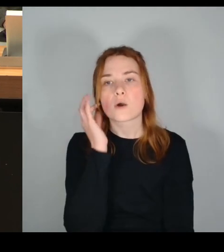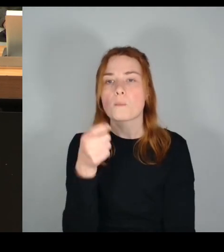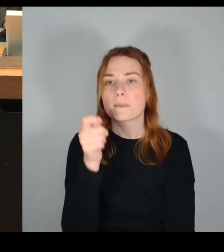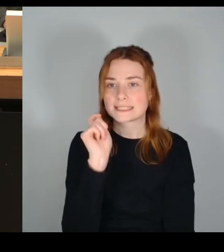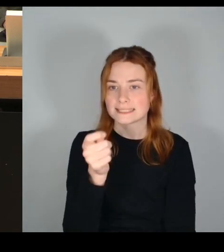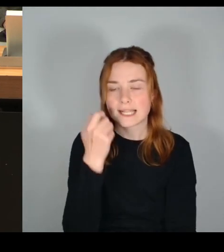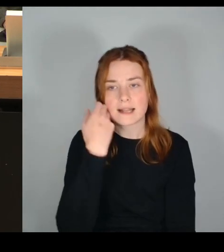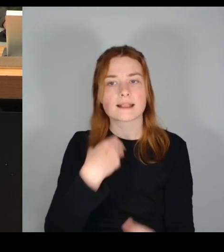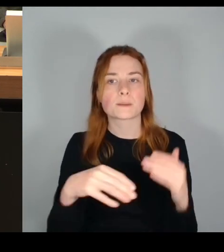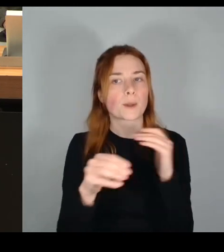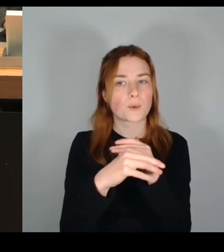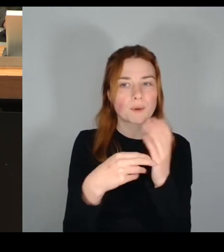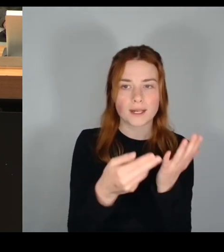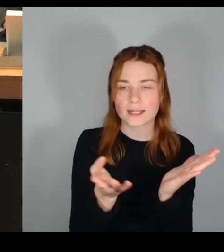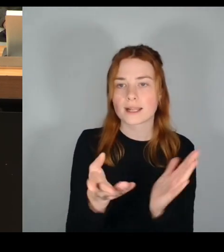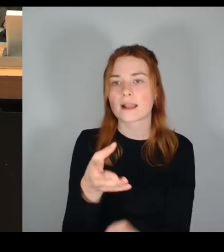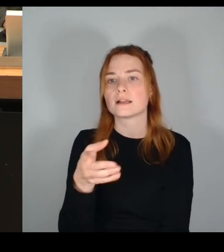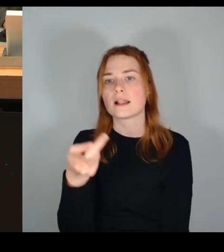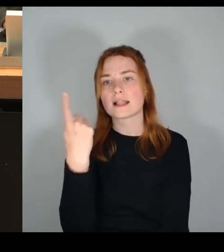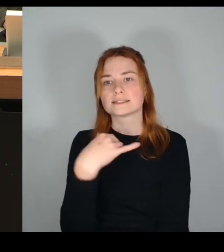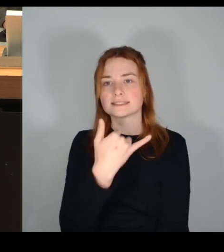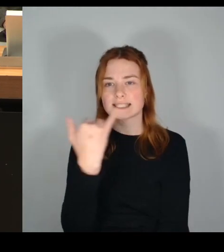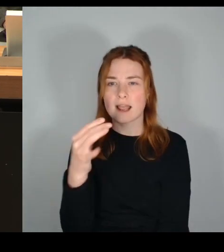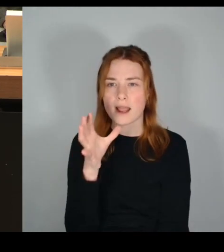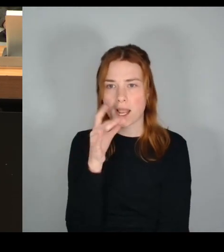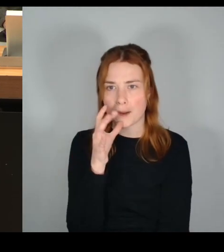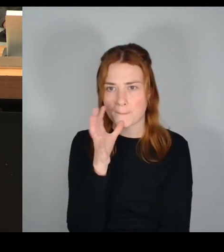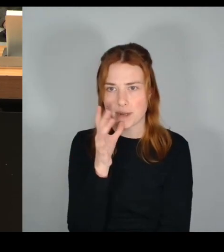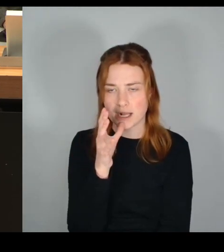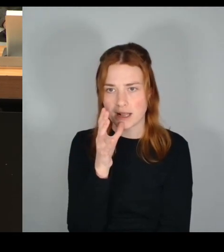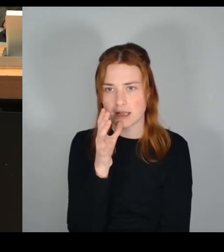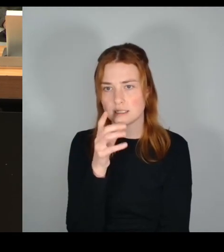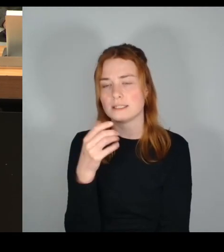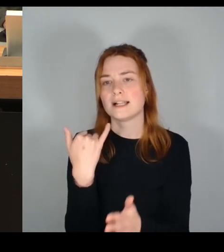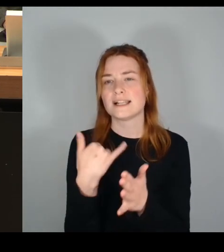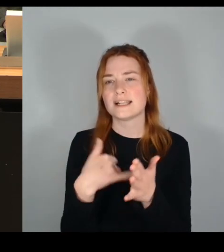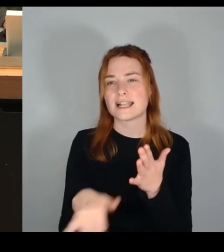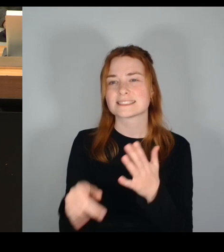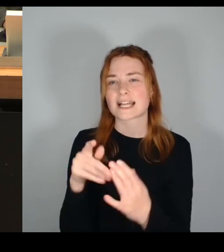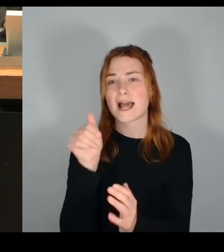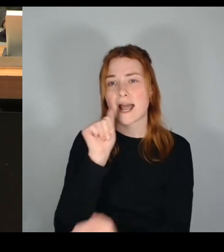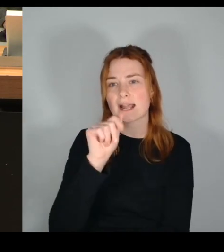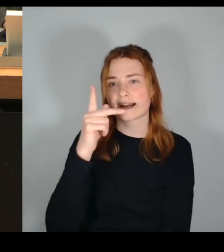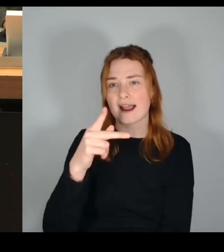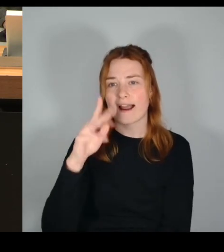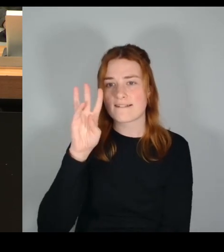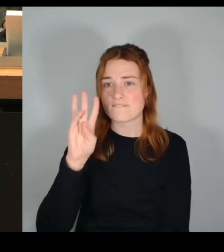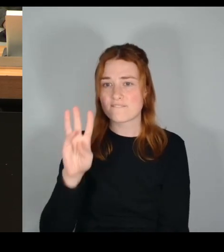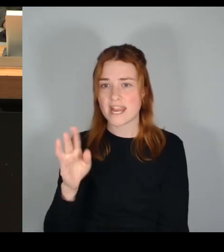Abschalten der letzten deutschen AKWs das Ende der deutschen Atomkraftära ein für alle Mal besiegelt